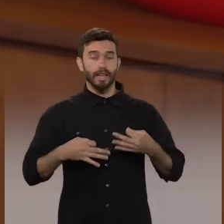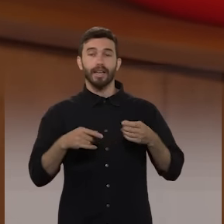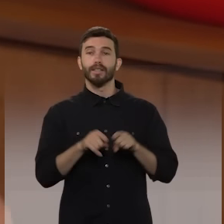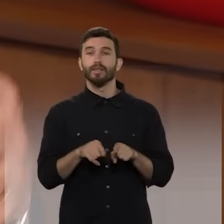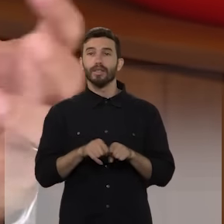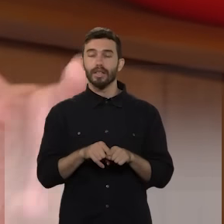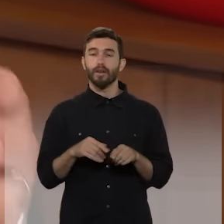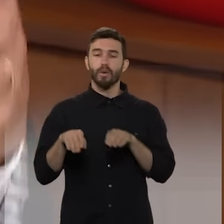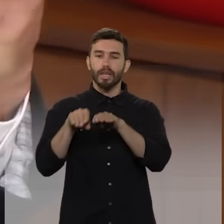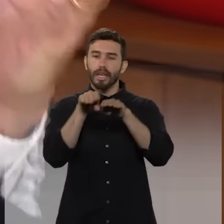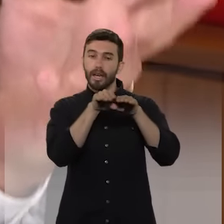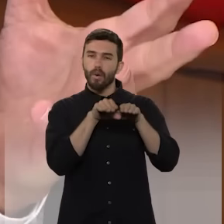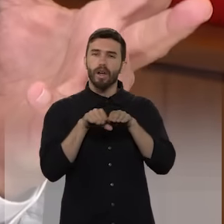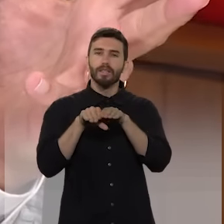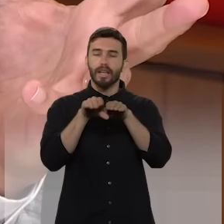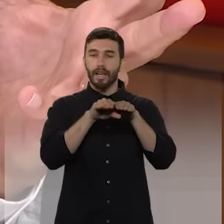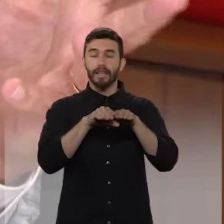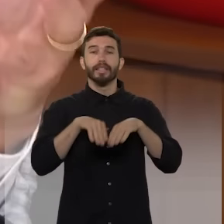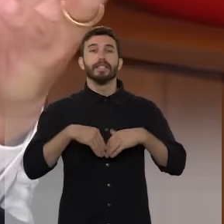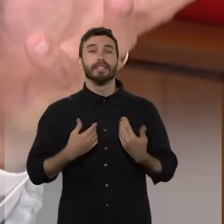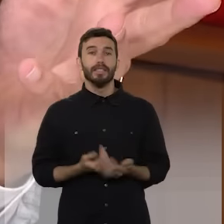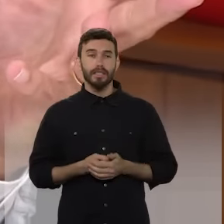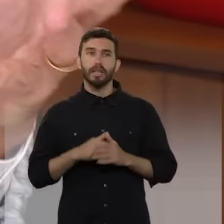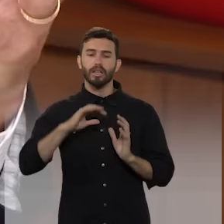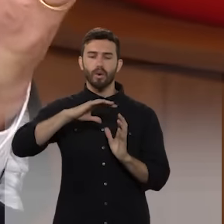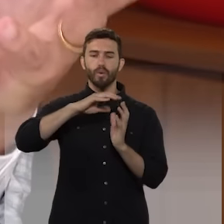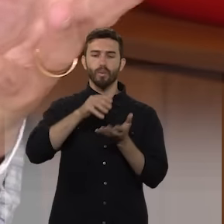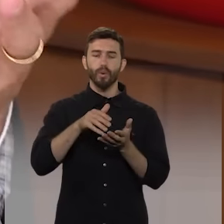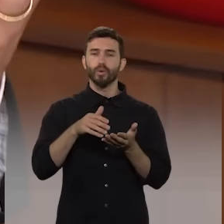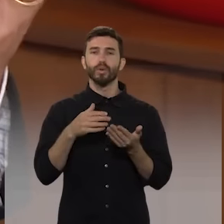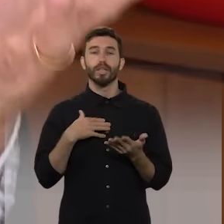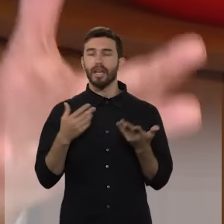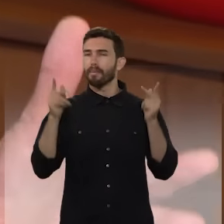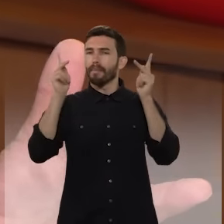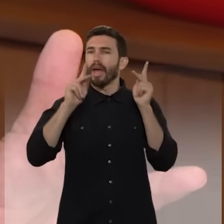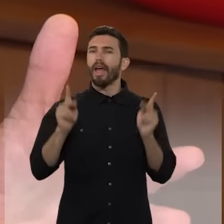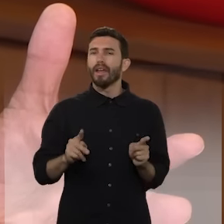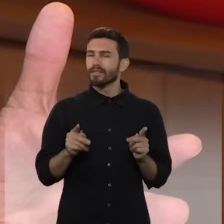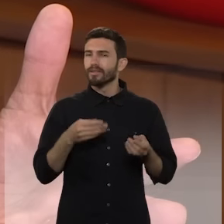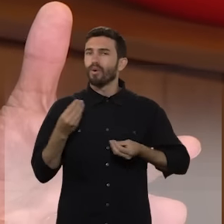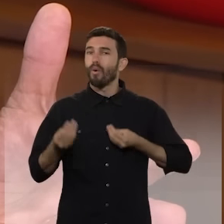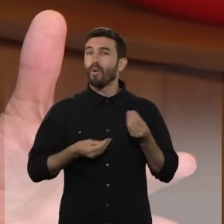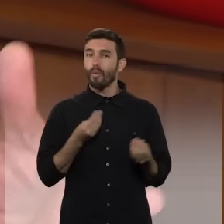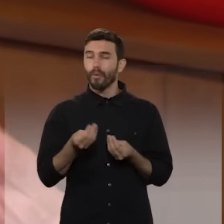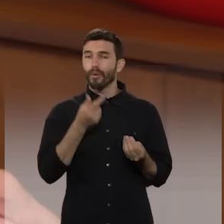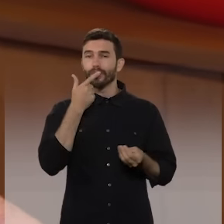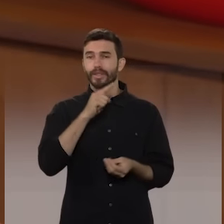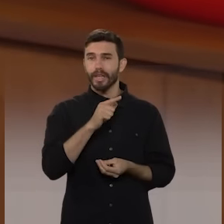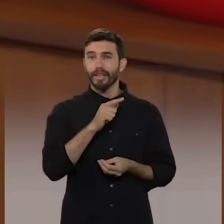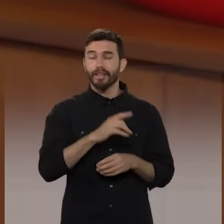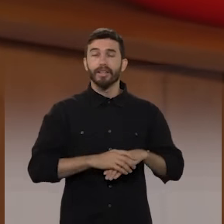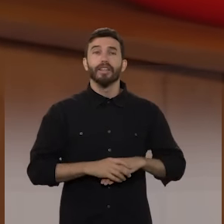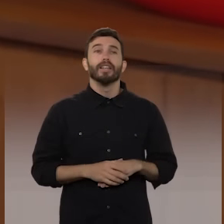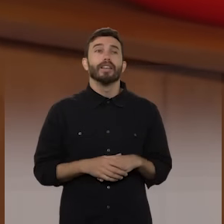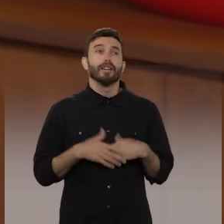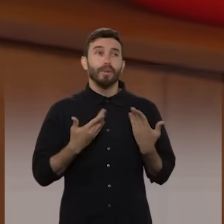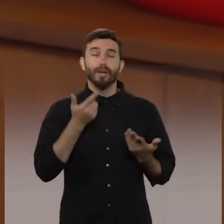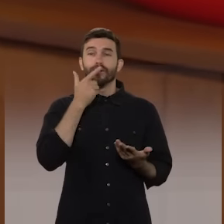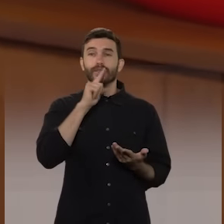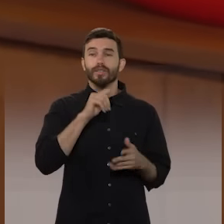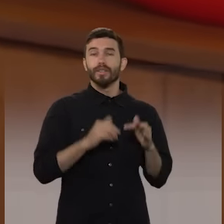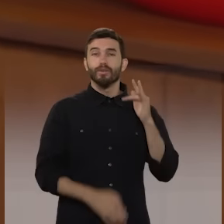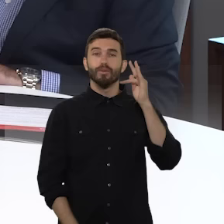gente possa aceitar o mundo de uma maneira mais pacífica. Que a gente possa ter no futuro, que